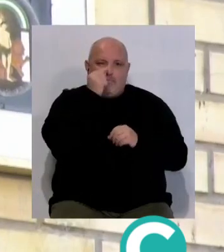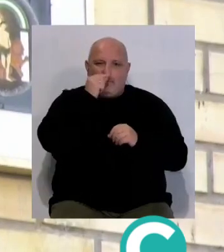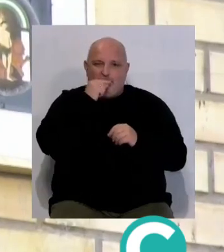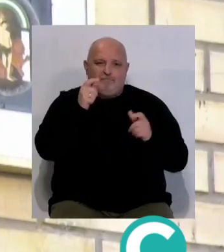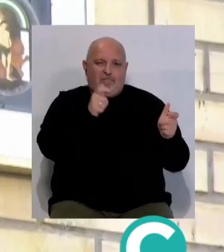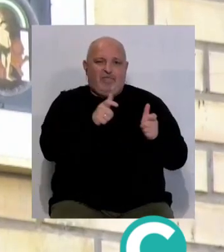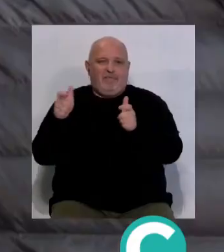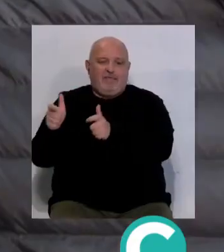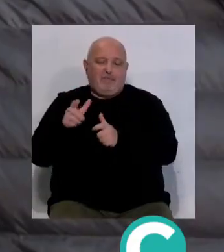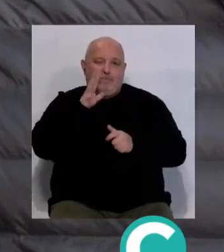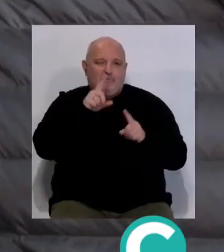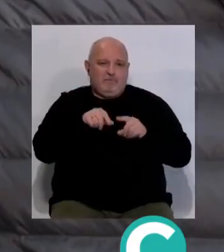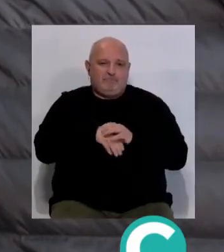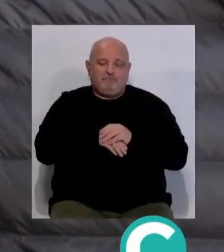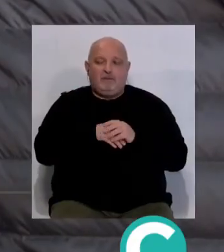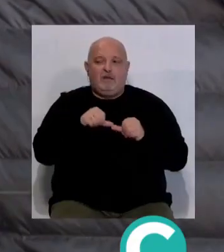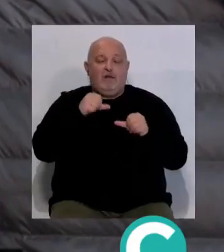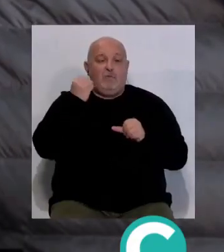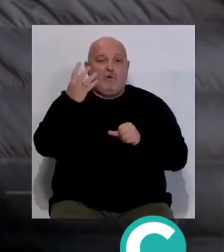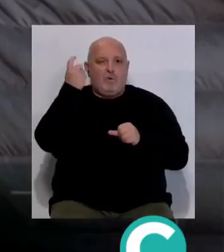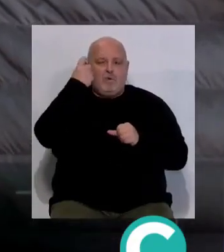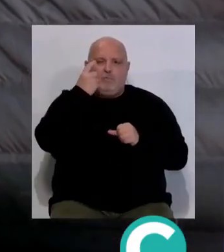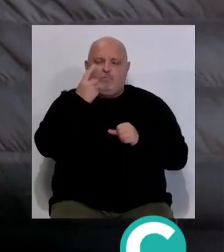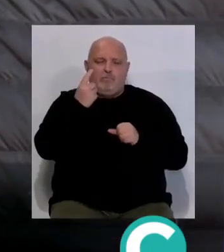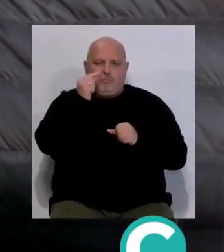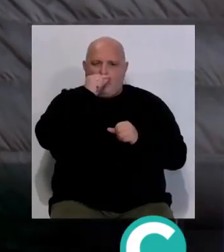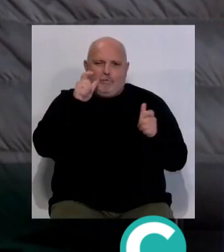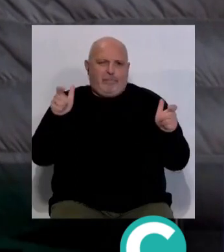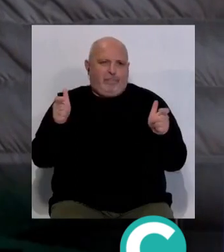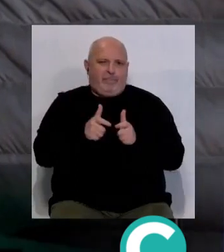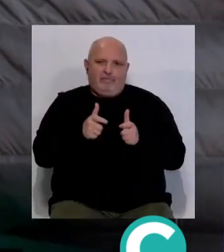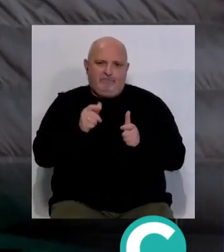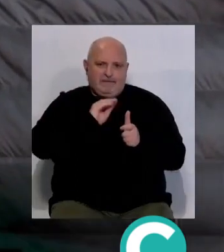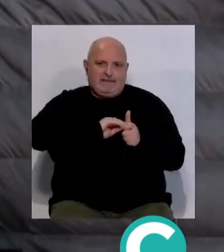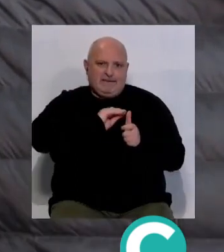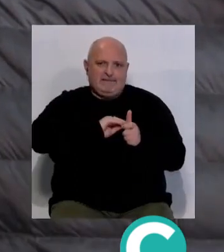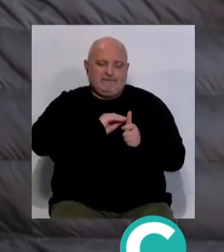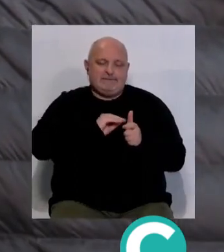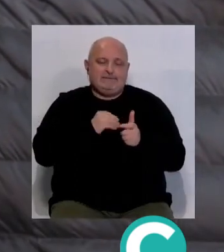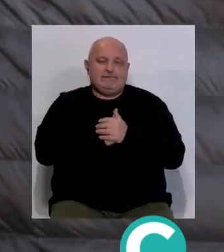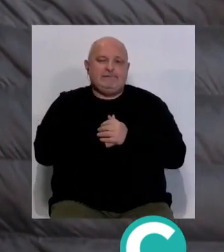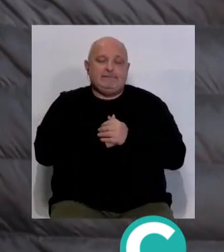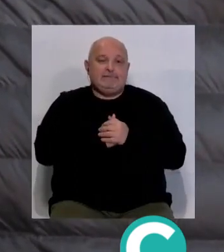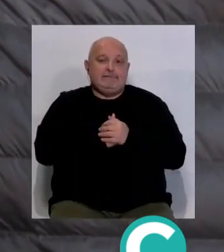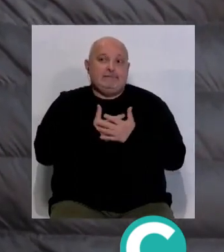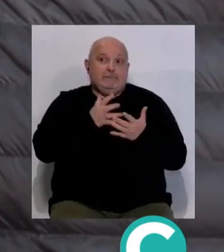según trasladaban el número de alumnos era muy muy reducido y consideraban eh que que